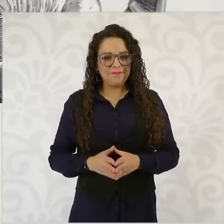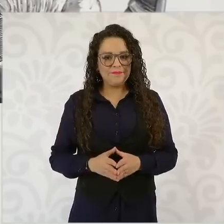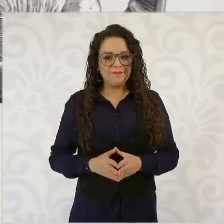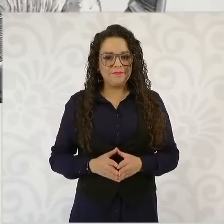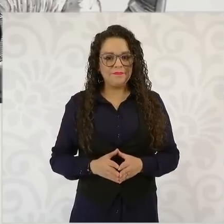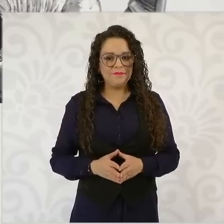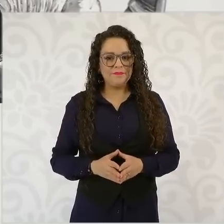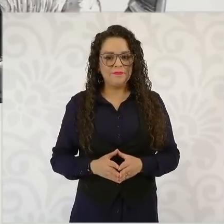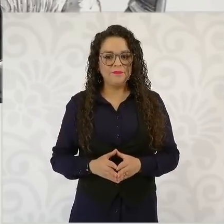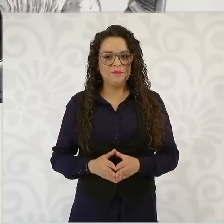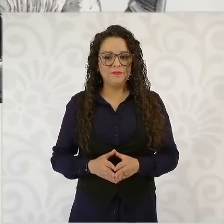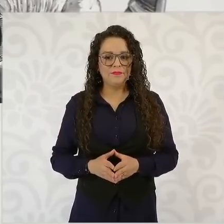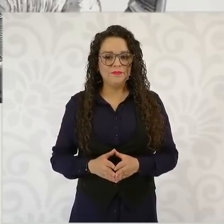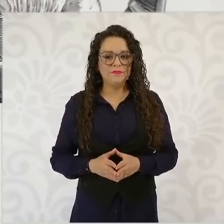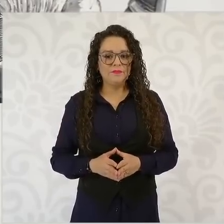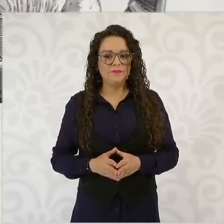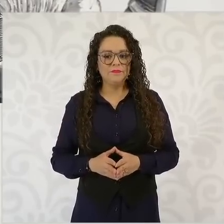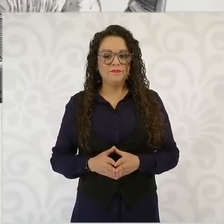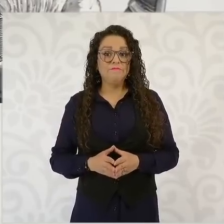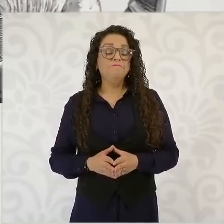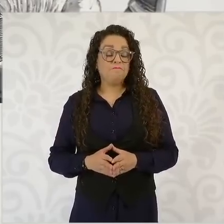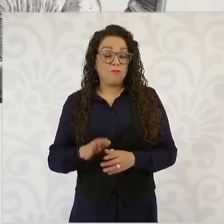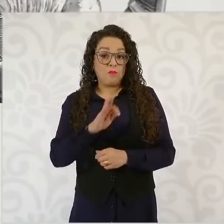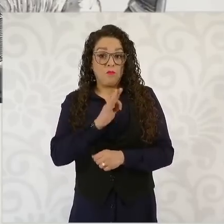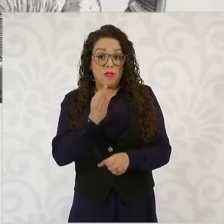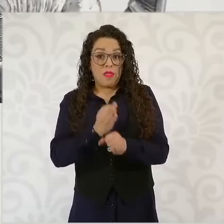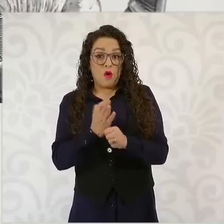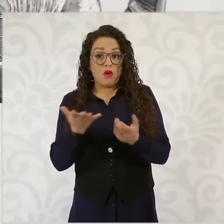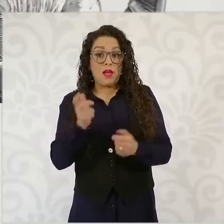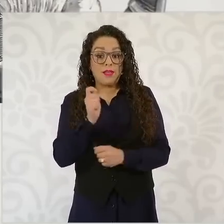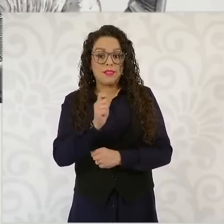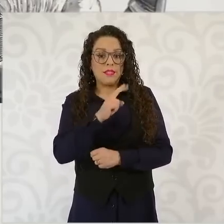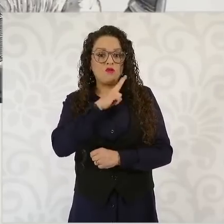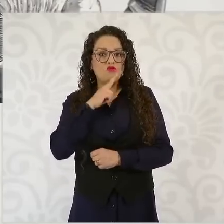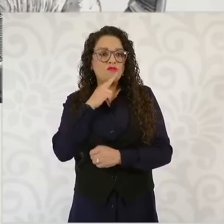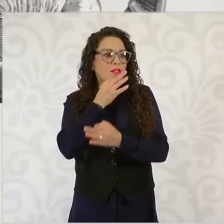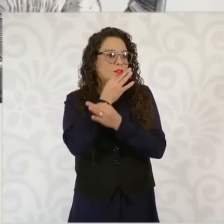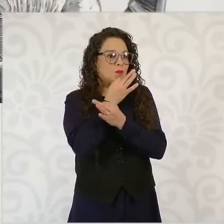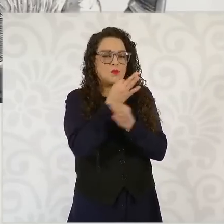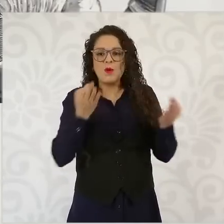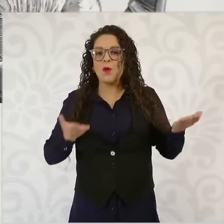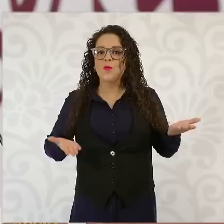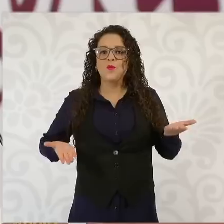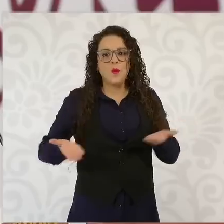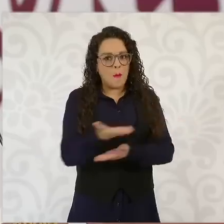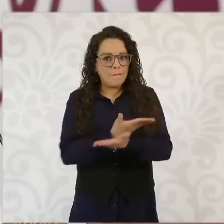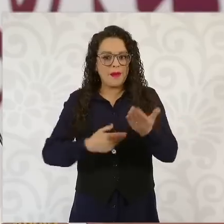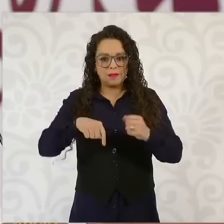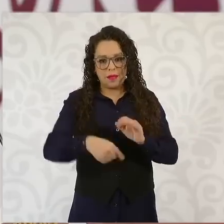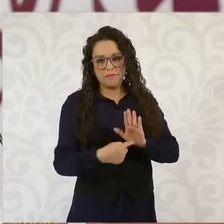compartir esta noticia que nos alegre mucho con todos ustedes a través de esta gran plataforma